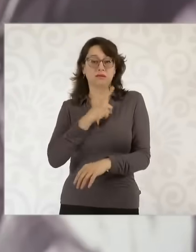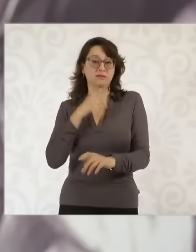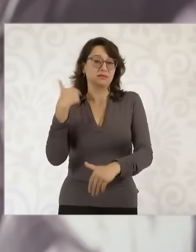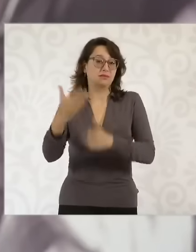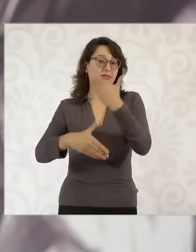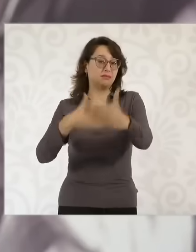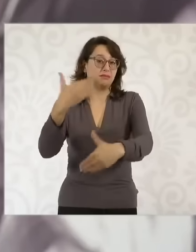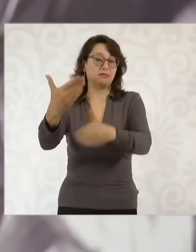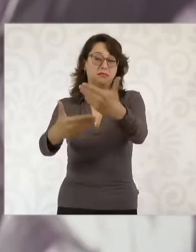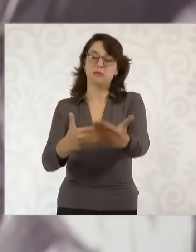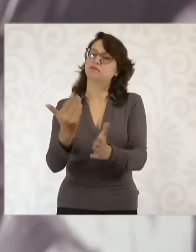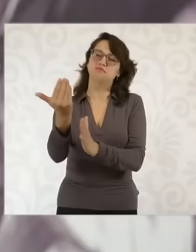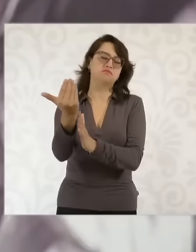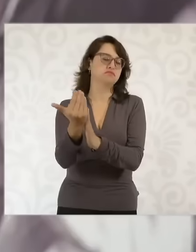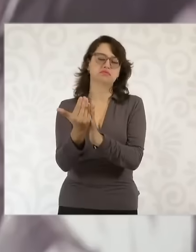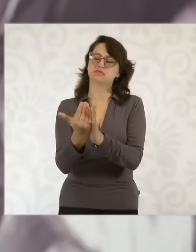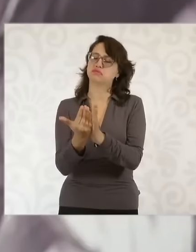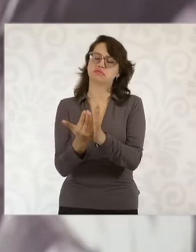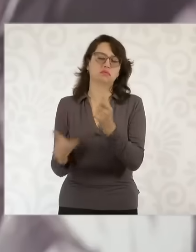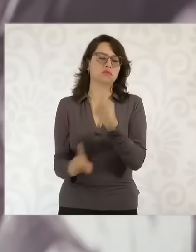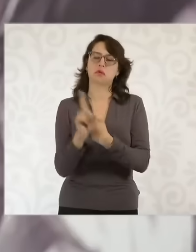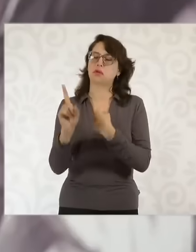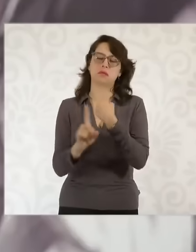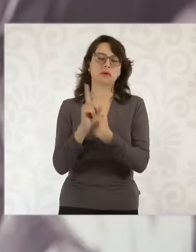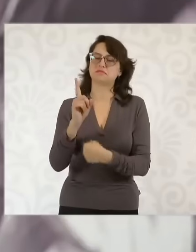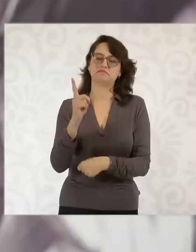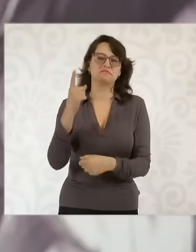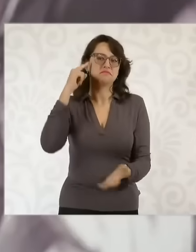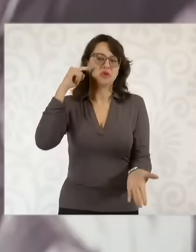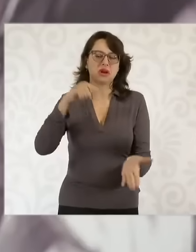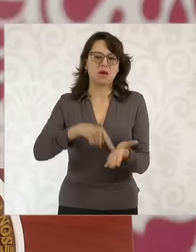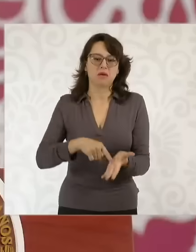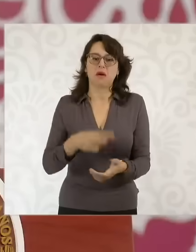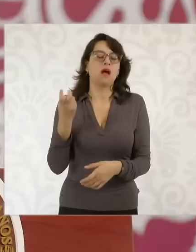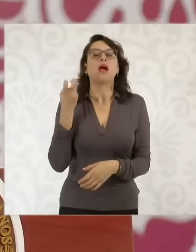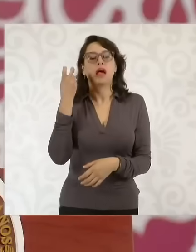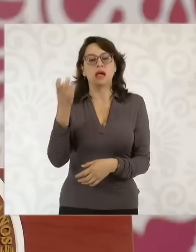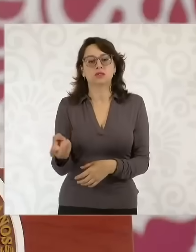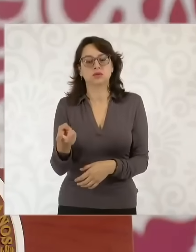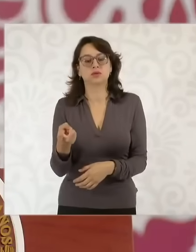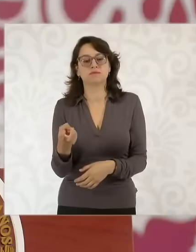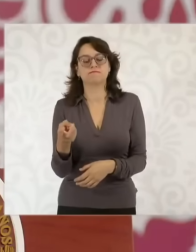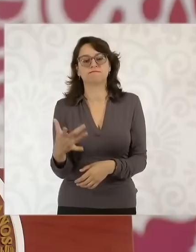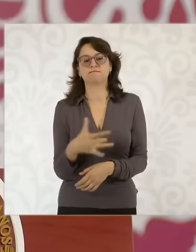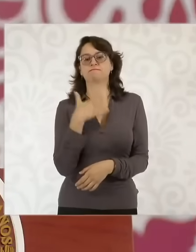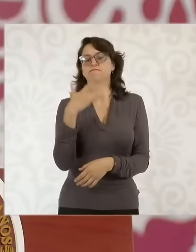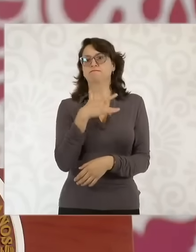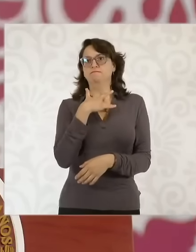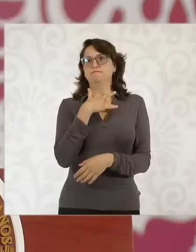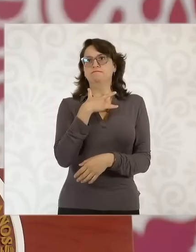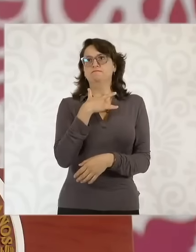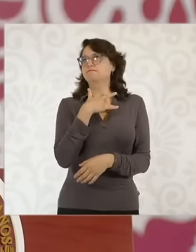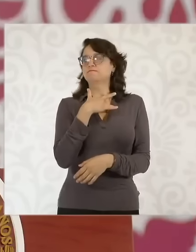manera gradual se vayan acomodando en el tiempo. Y en ese sentido el enfoque es reducir el costo,